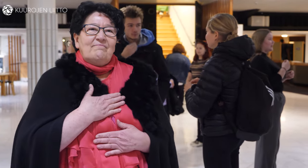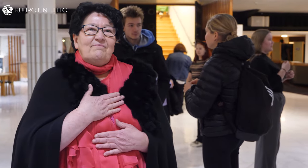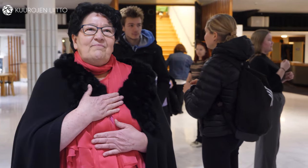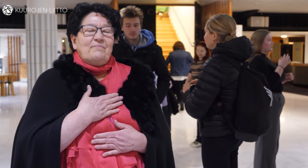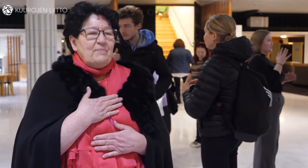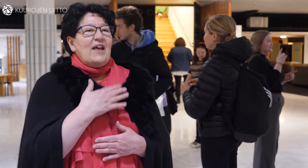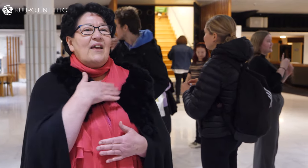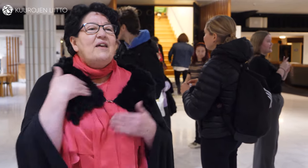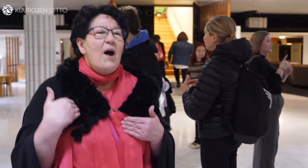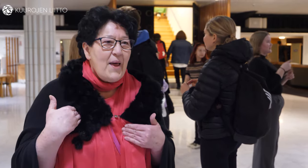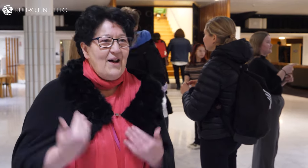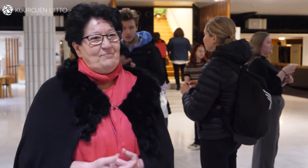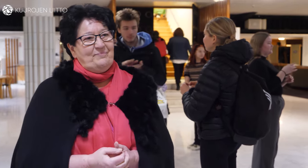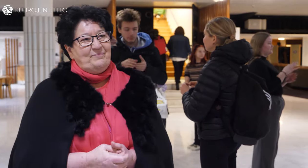Aivan ihanaa!